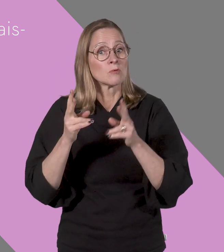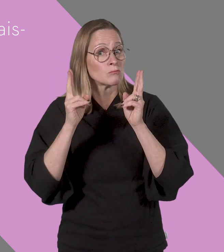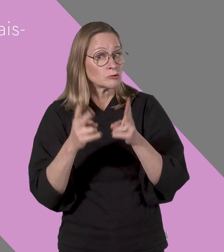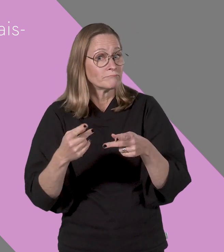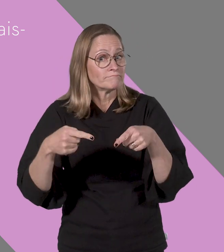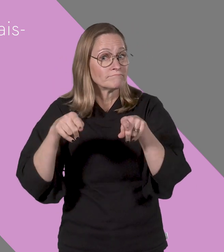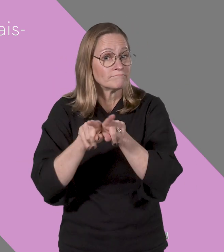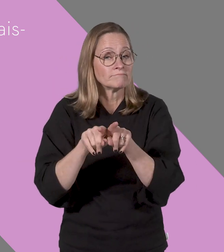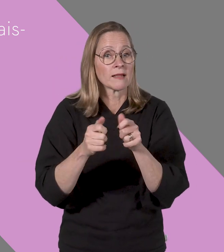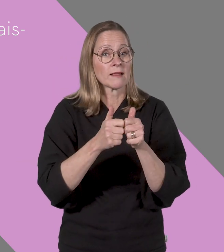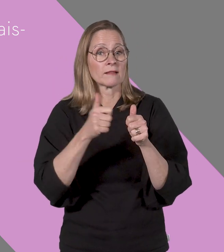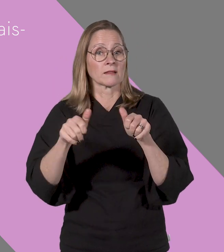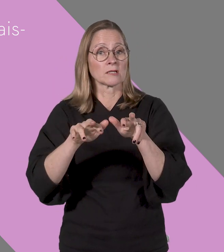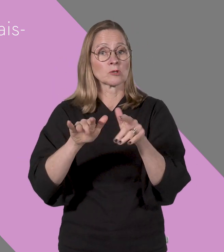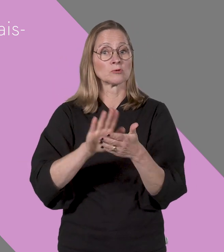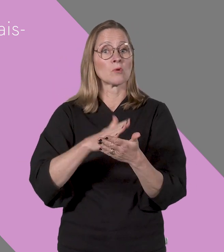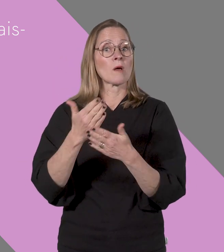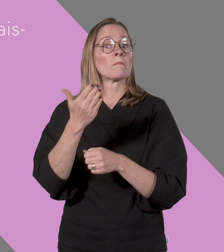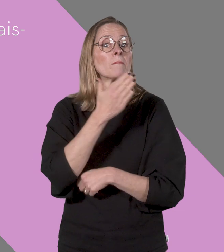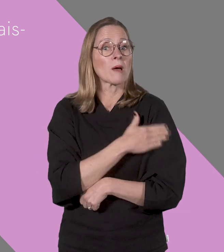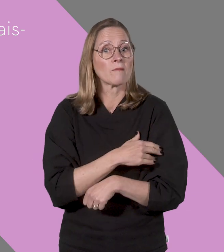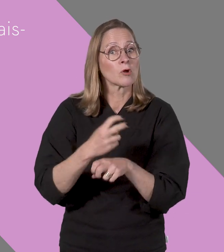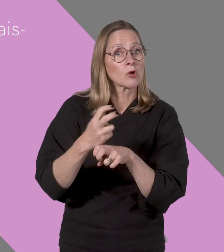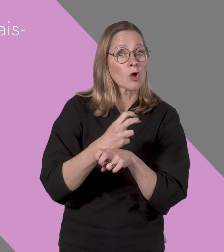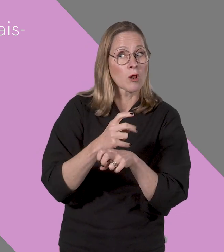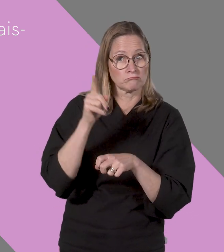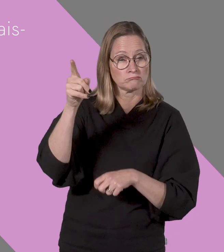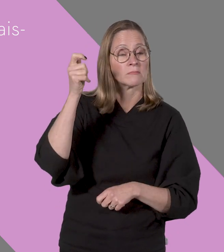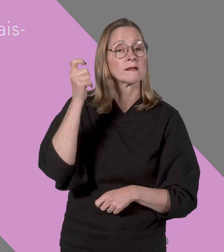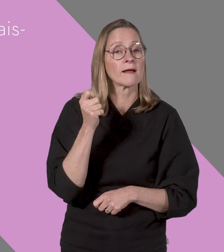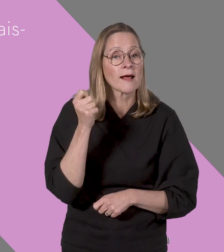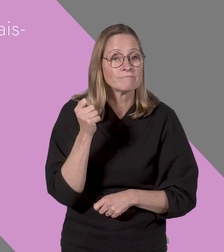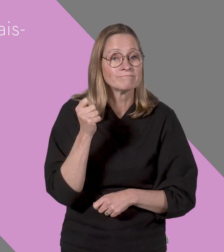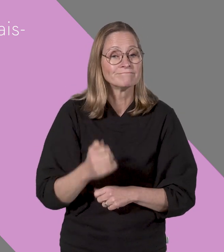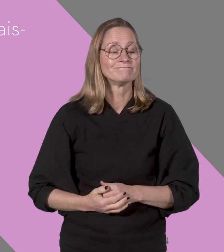sekä toteuttaa etäkirjoitustulkkaus- palvelun kokeilu Kelassa.